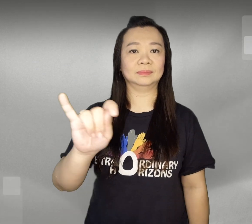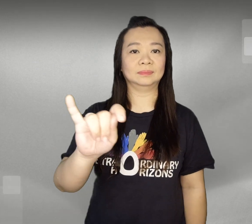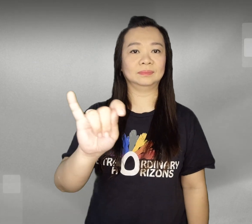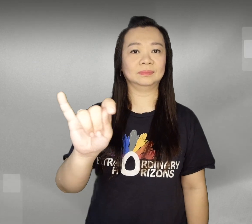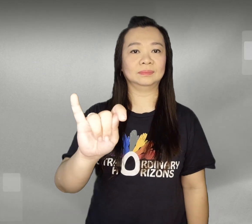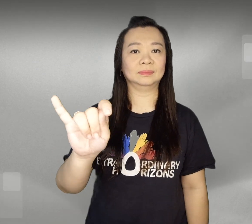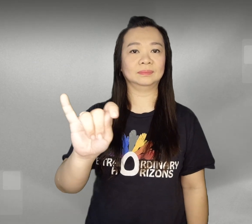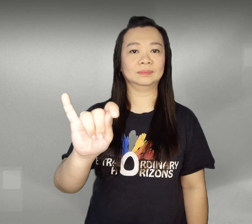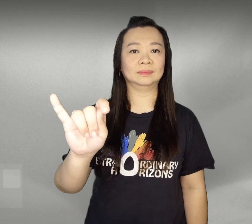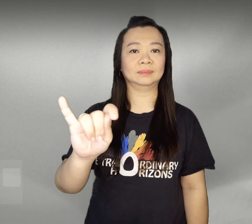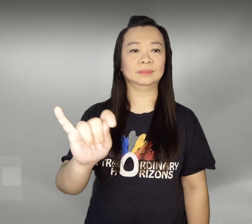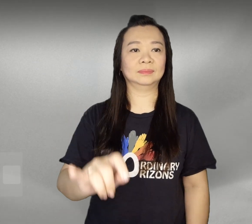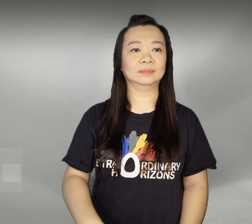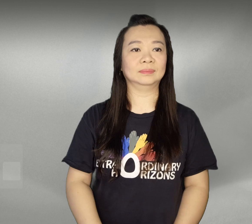TAXI